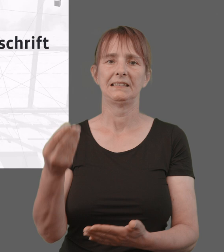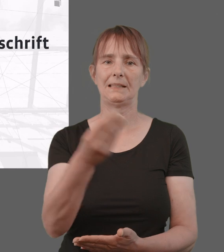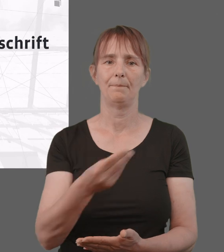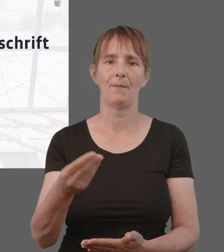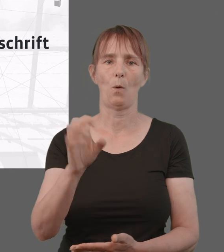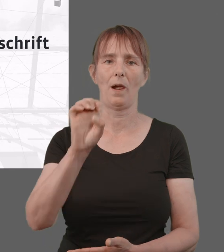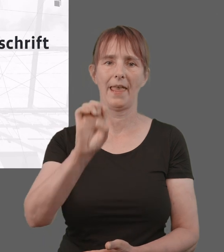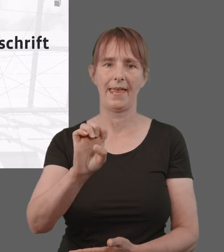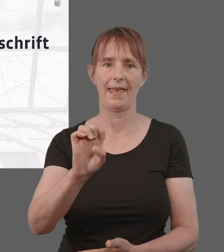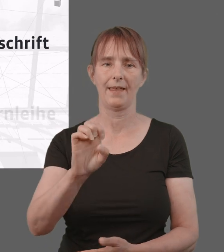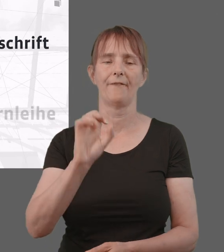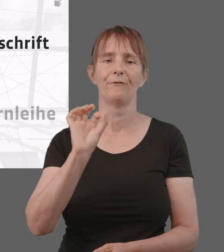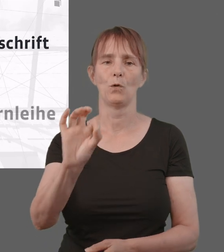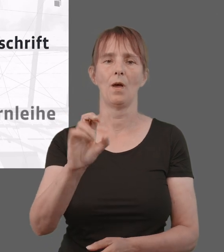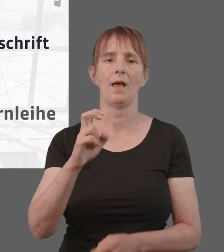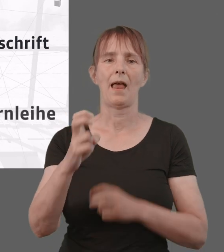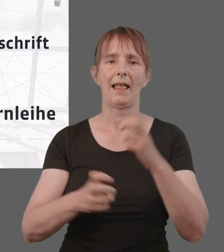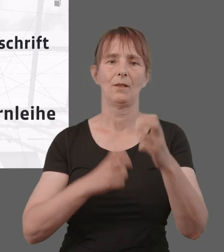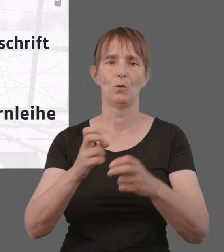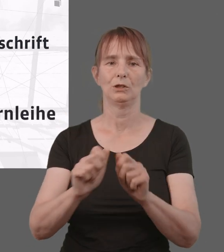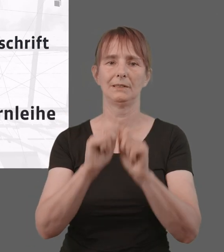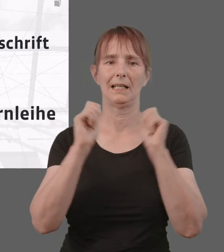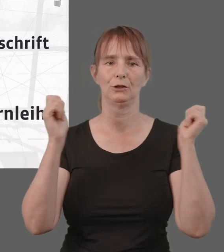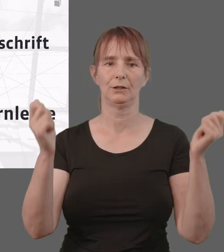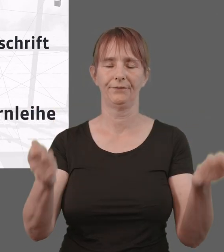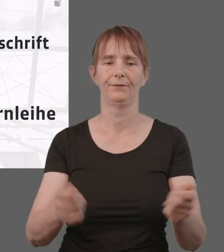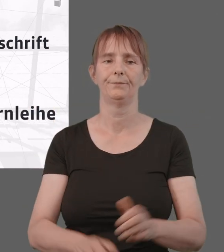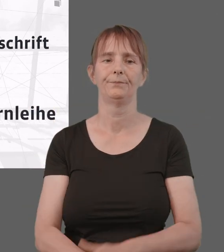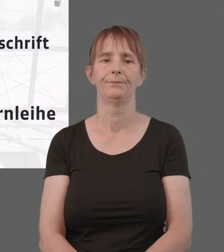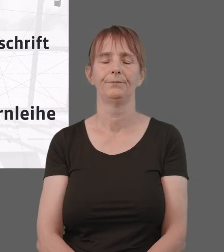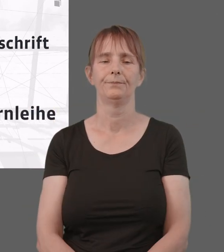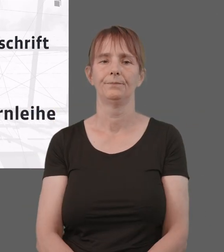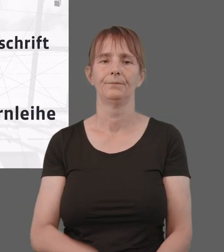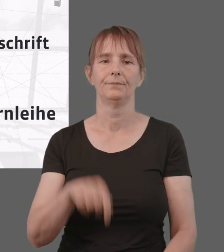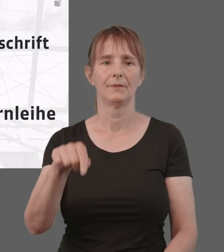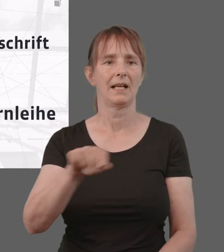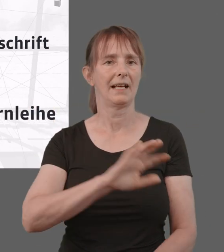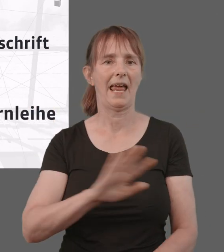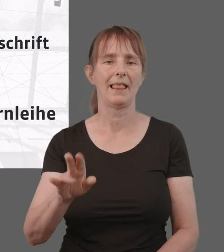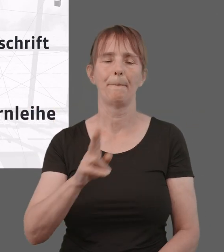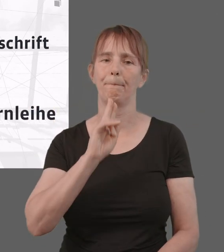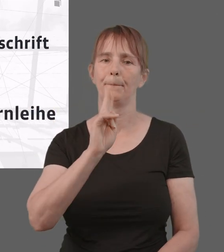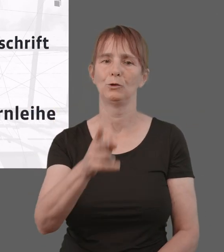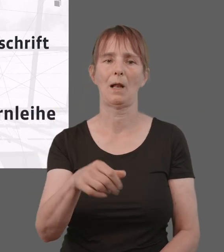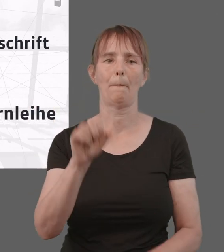elektronischen Zeitschriften, sowie elektronische Zeitschriften selbst sind nicht über die Fernleihe